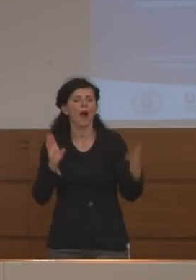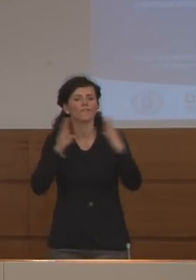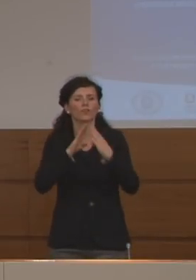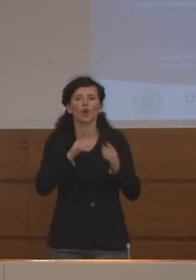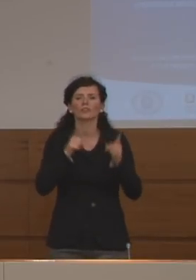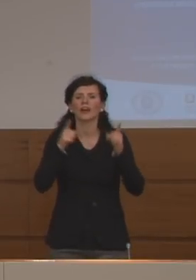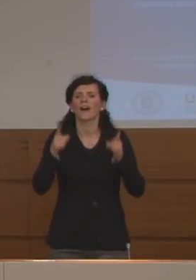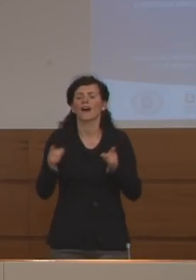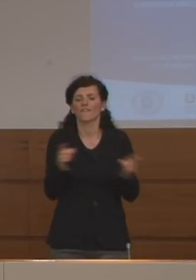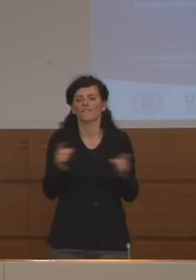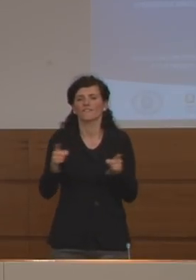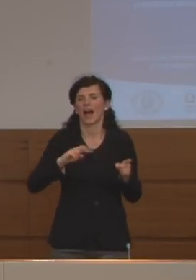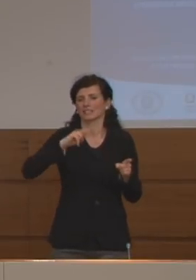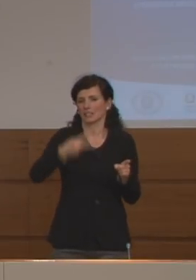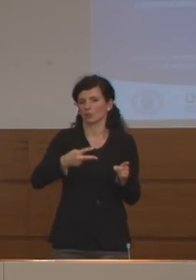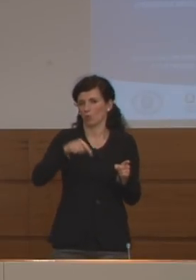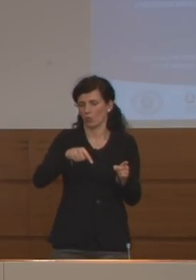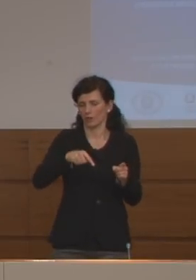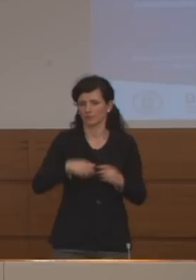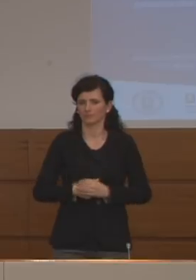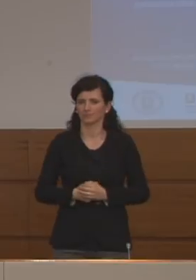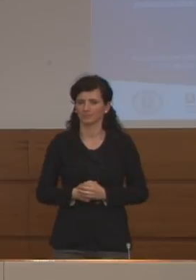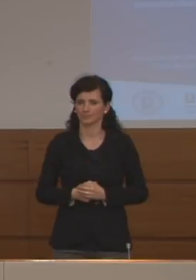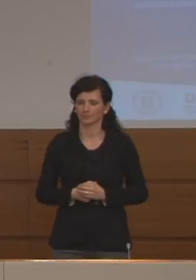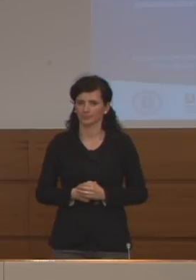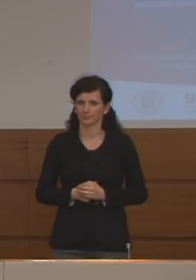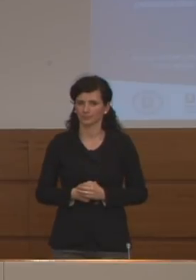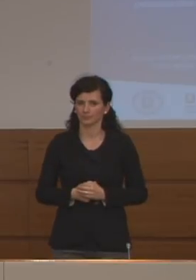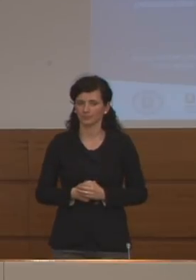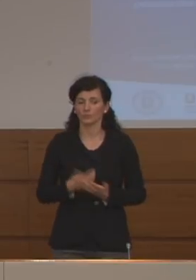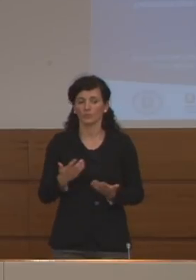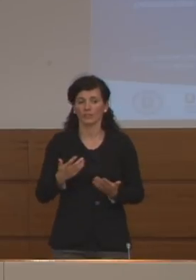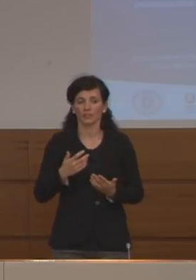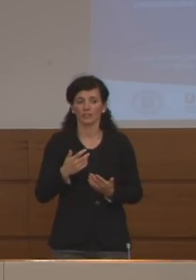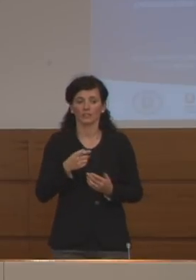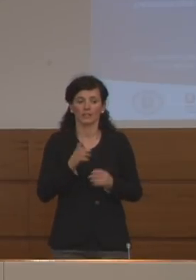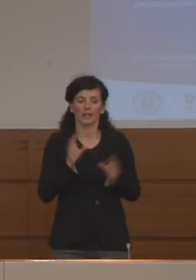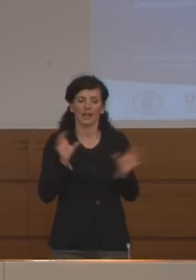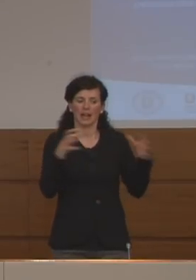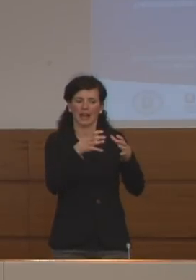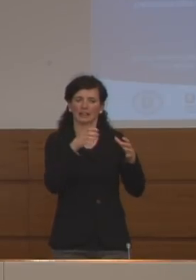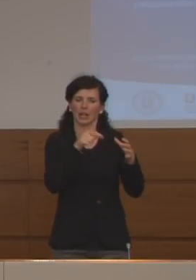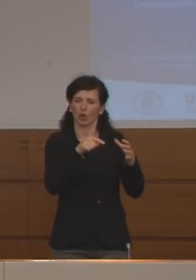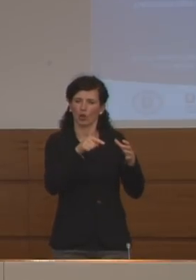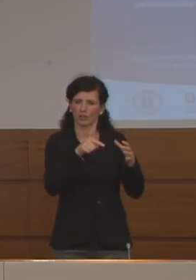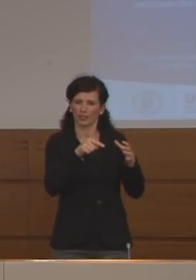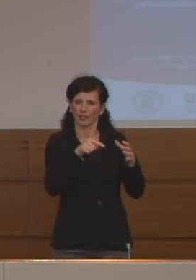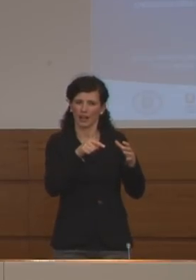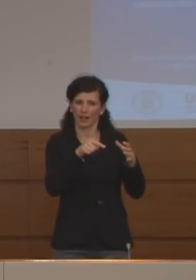chiamato la fase 2. Sulla prima categoria di pazienti, di soggetti, chiedo scusa,